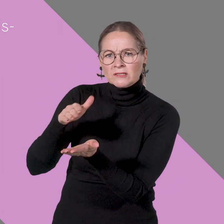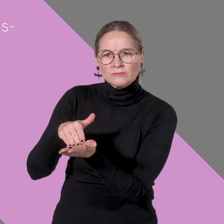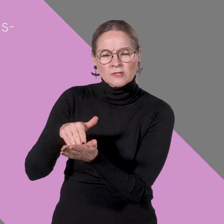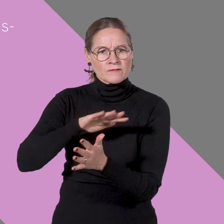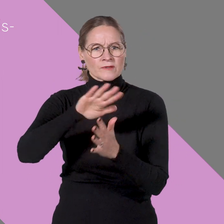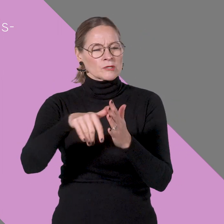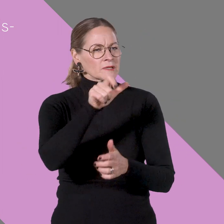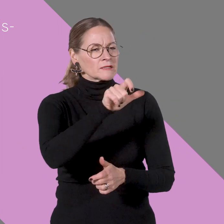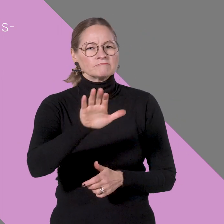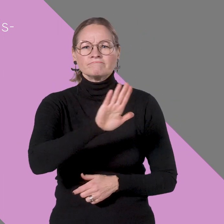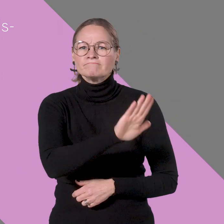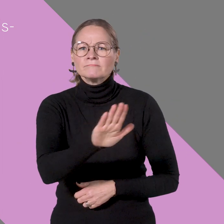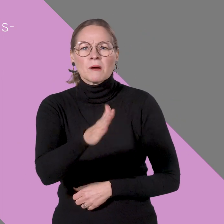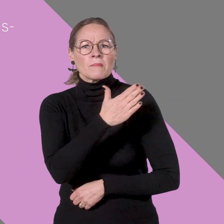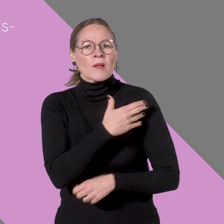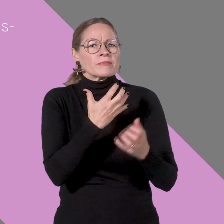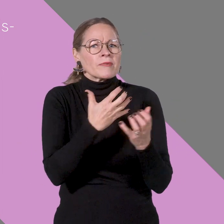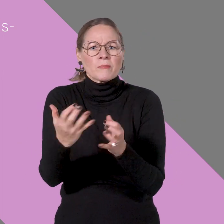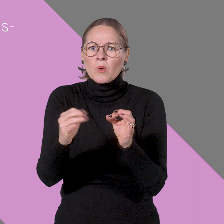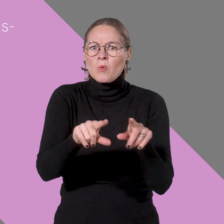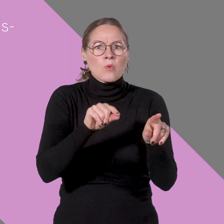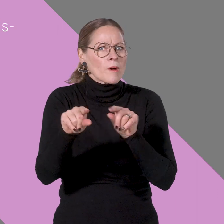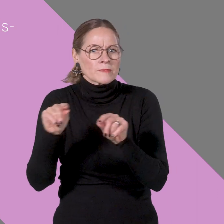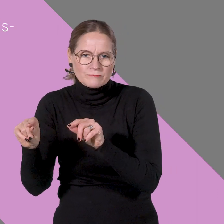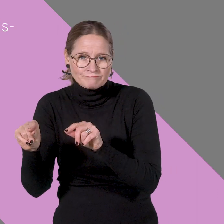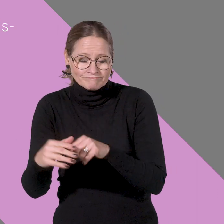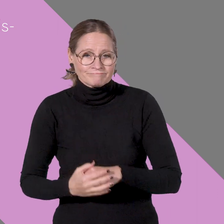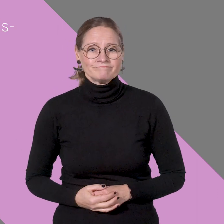viittomakielisten palvelutarpeiden huomioimisesta.